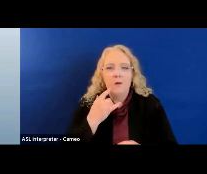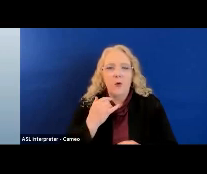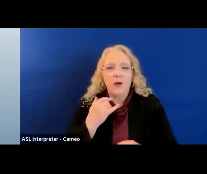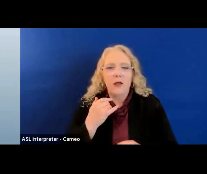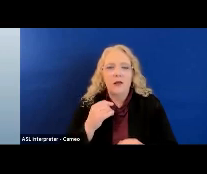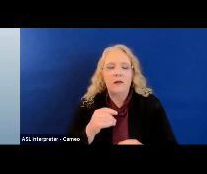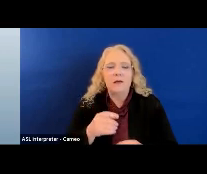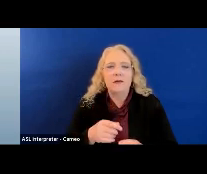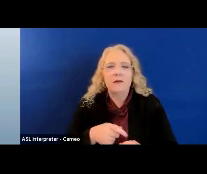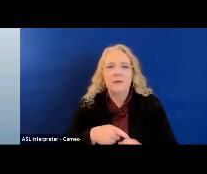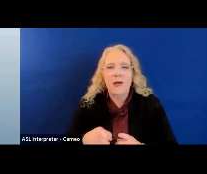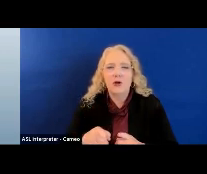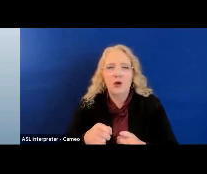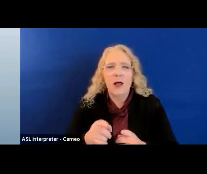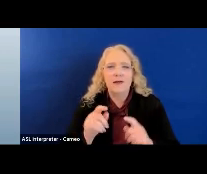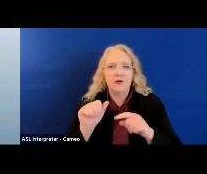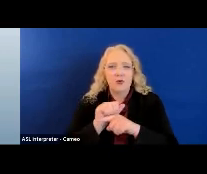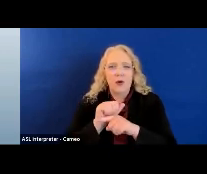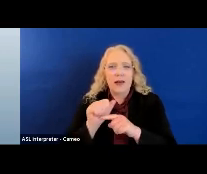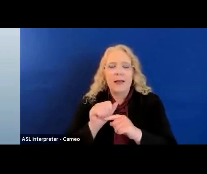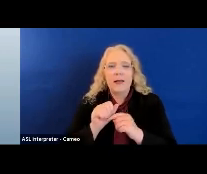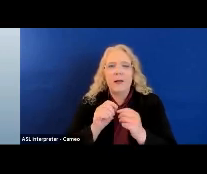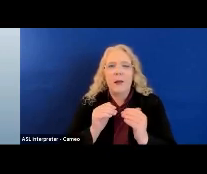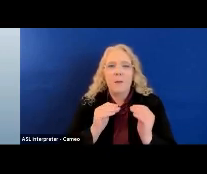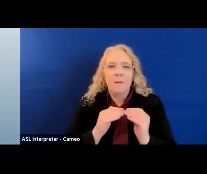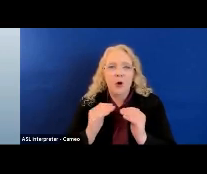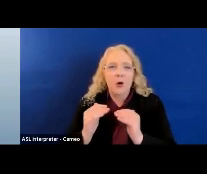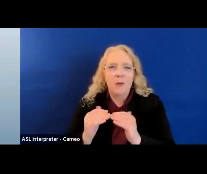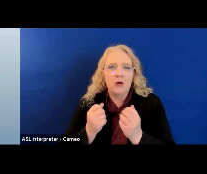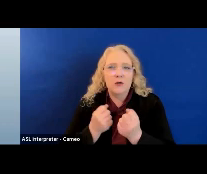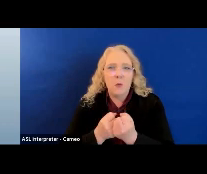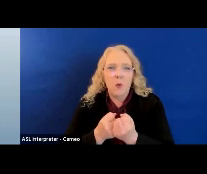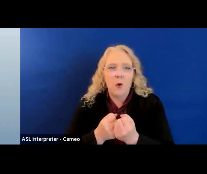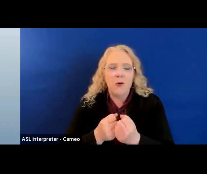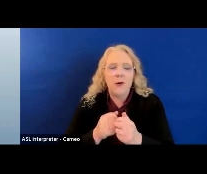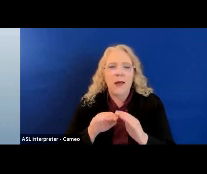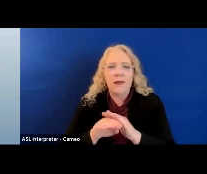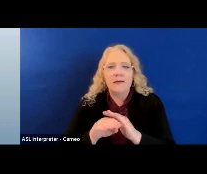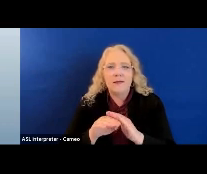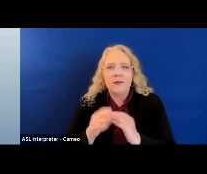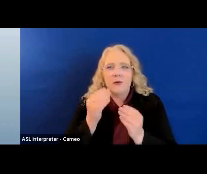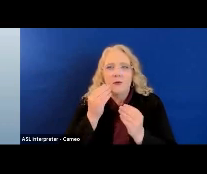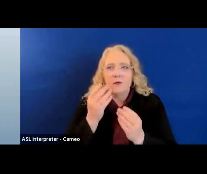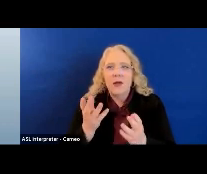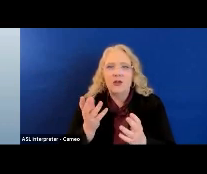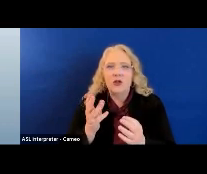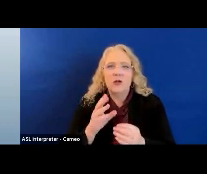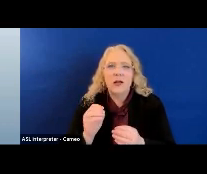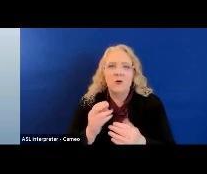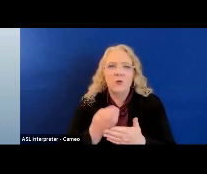capacitación especializada, apoyo de padre a padre, acceso a información y recursos ayudar a los padres a